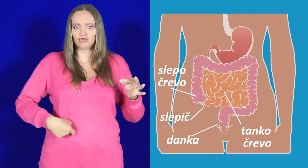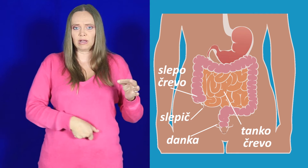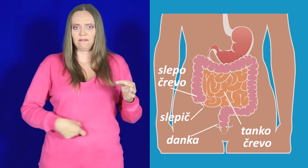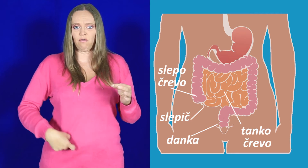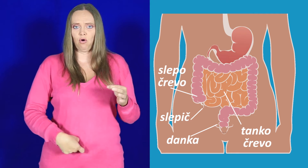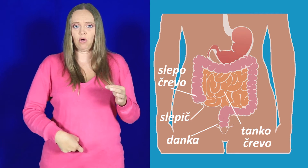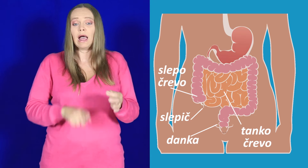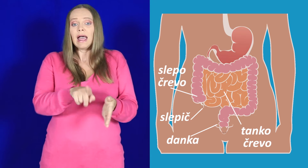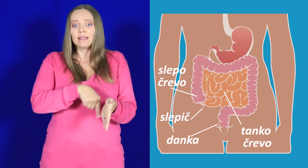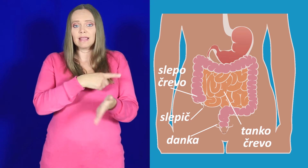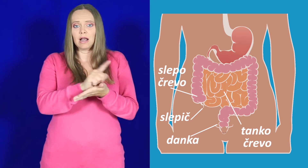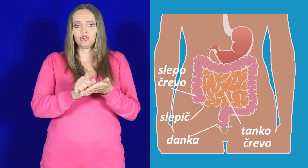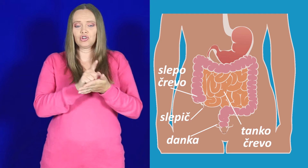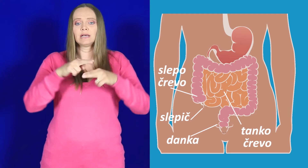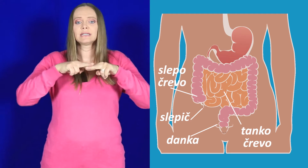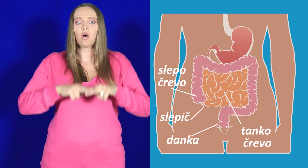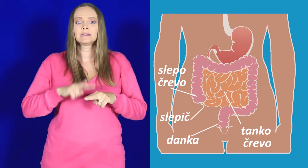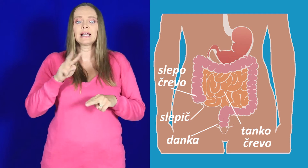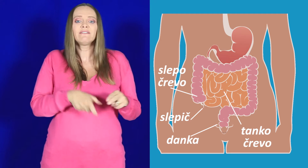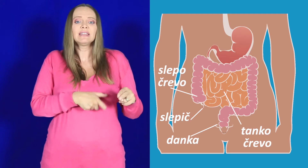Dalj časa ostane v debelem črevesu.